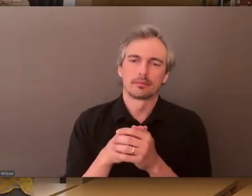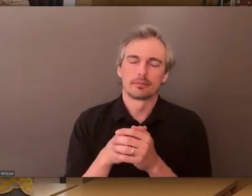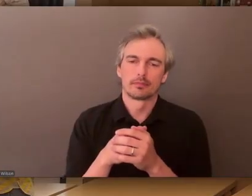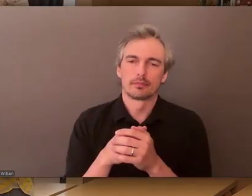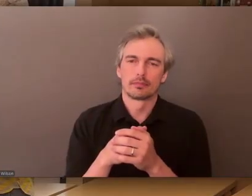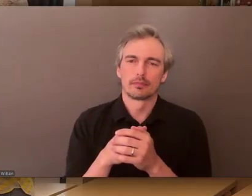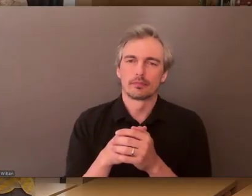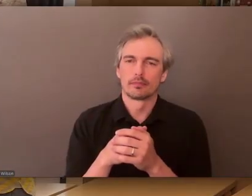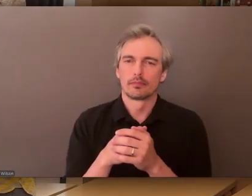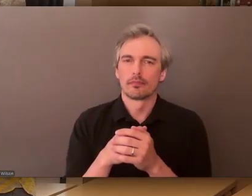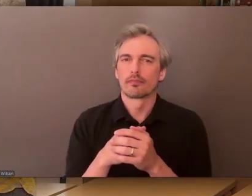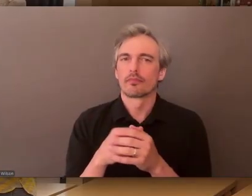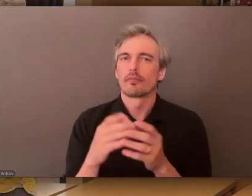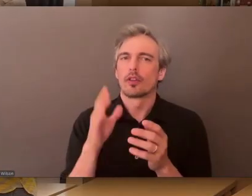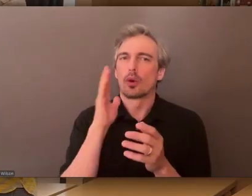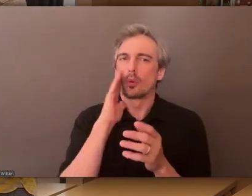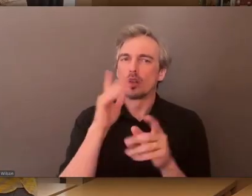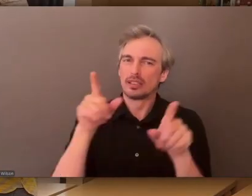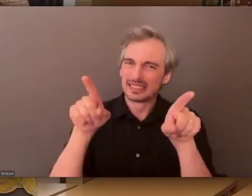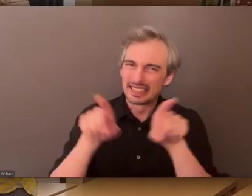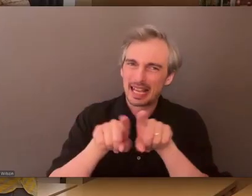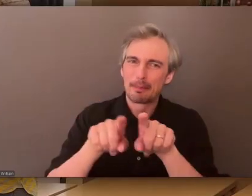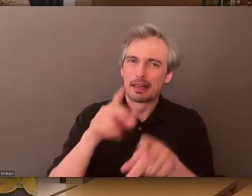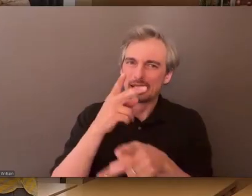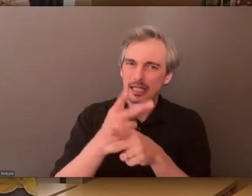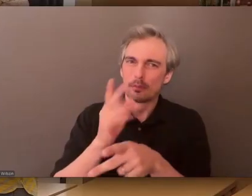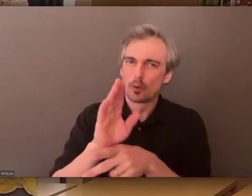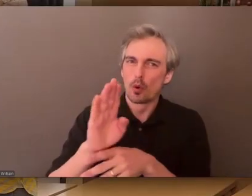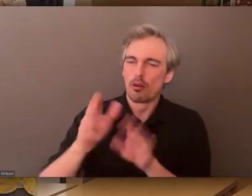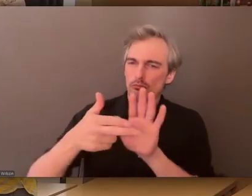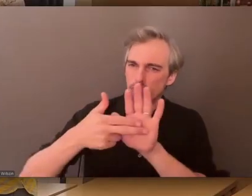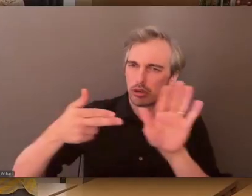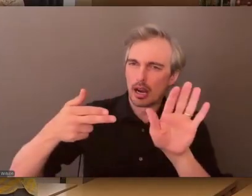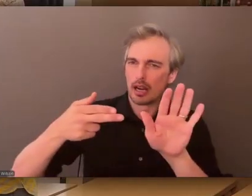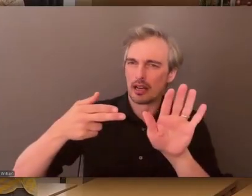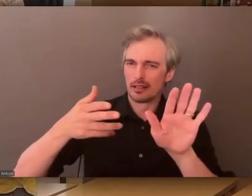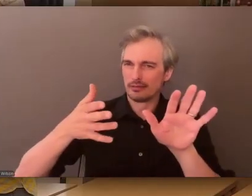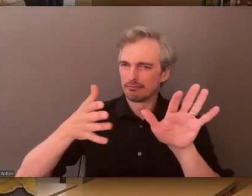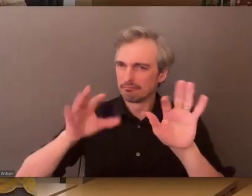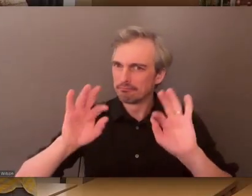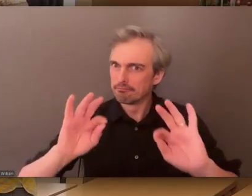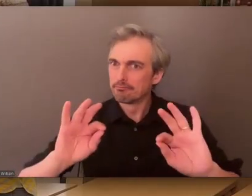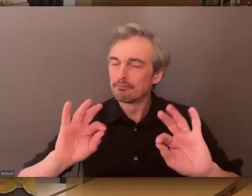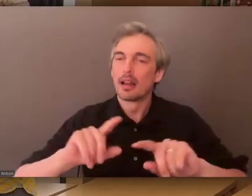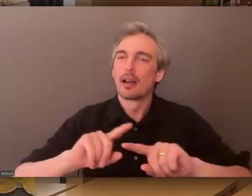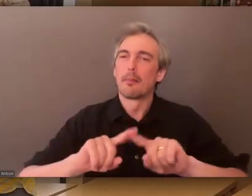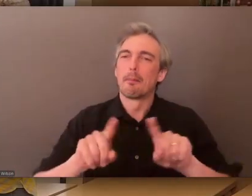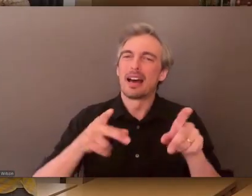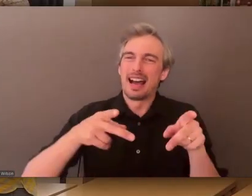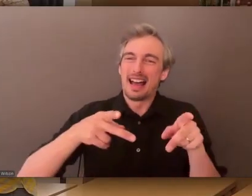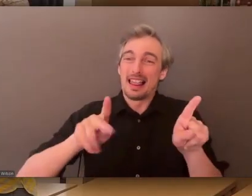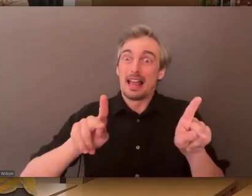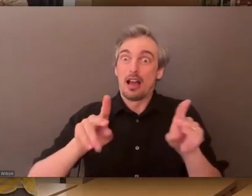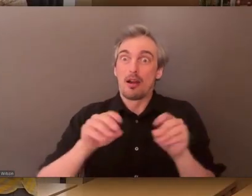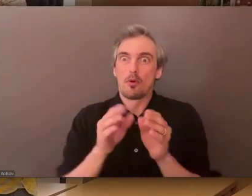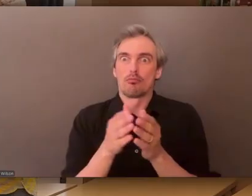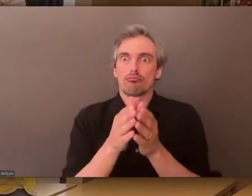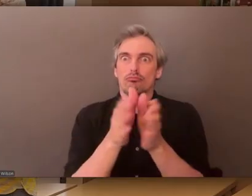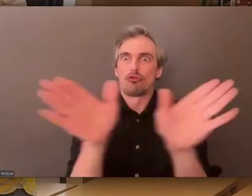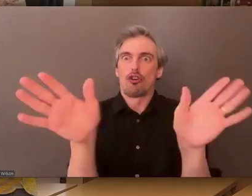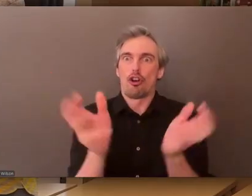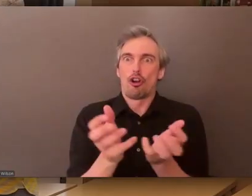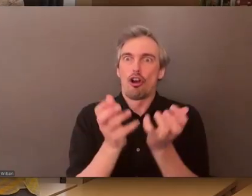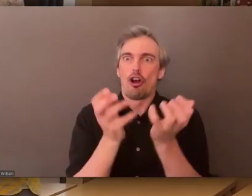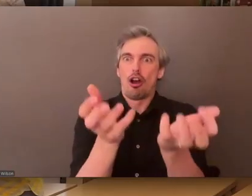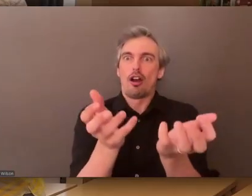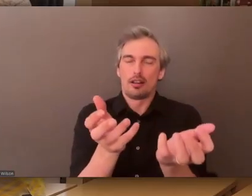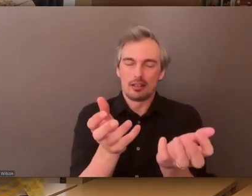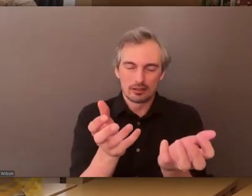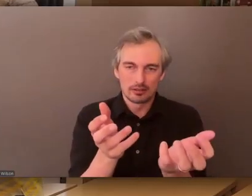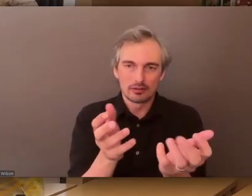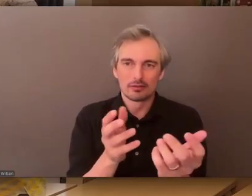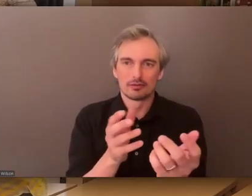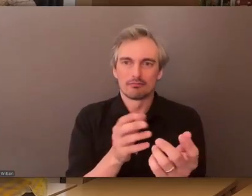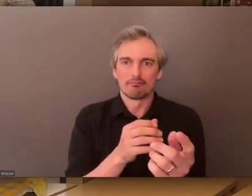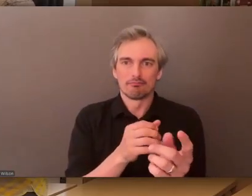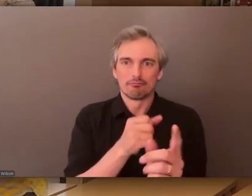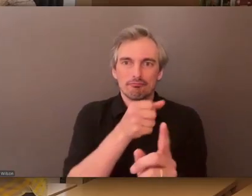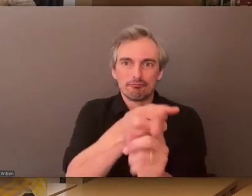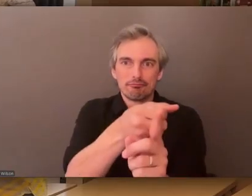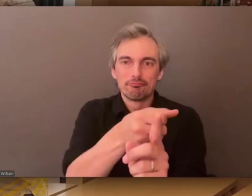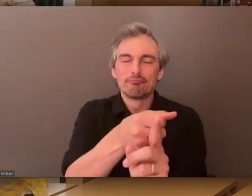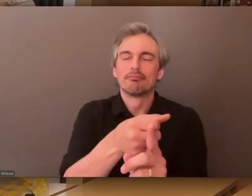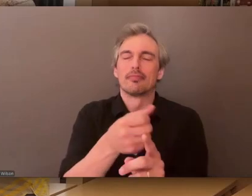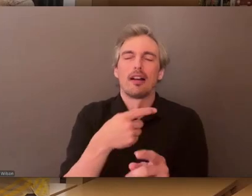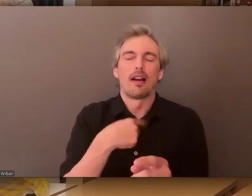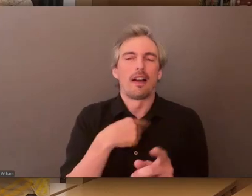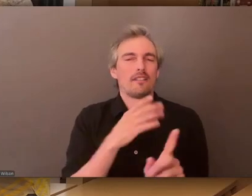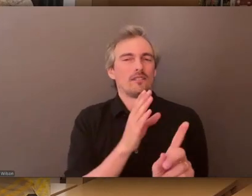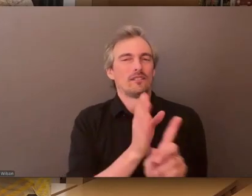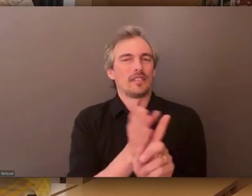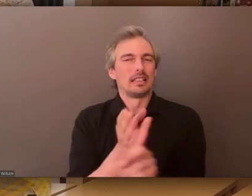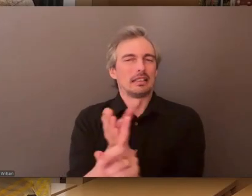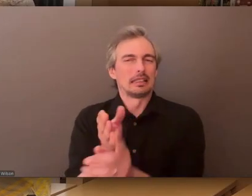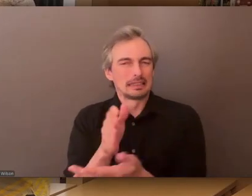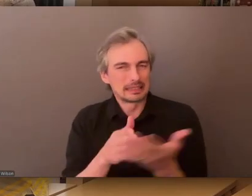特定の使用ケ ースにおいて、そのステップランプのようなブランドに近い カラ ーパレットを採用するよう説得することに成功したことがあります。